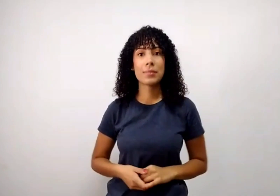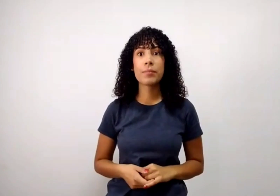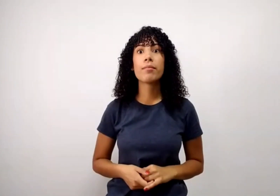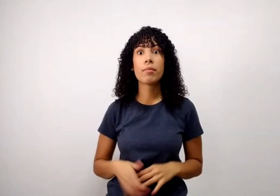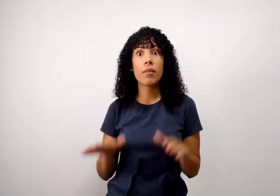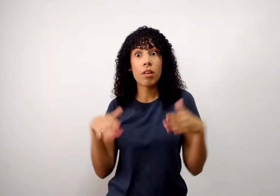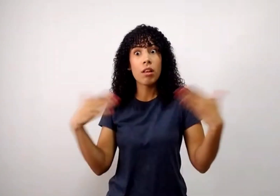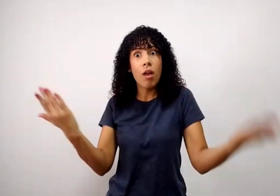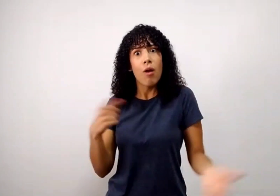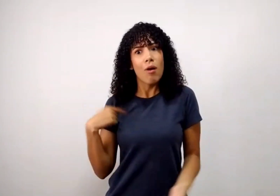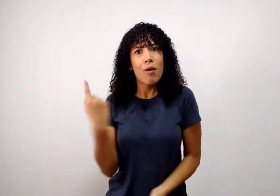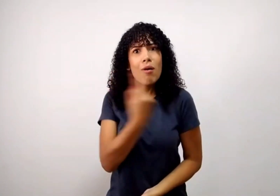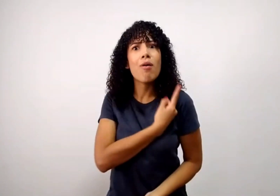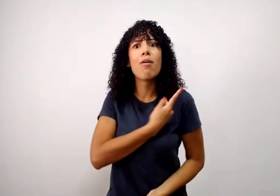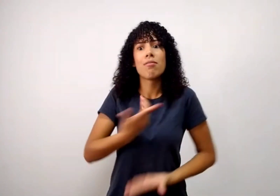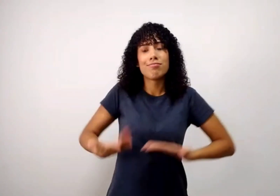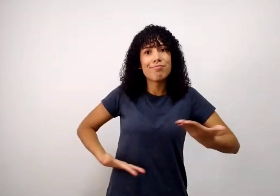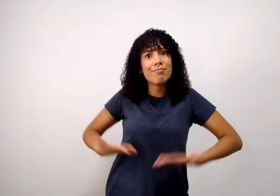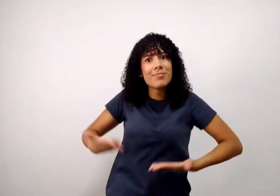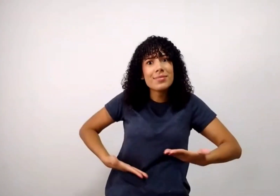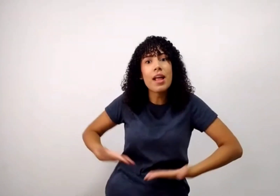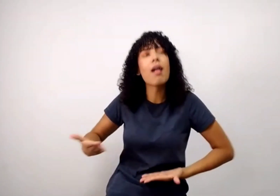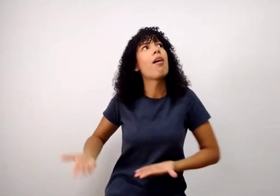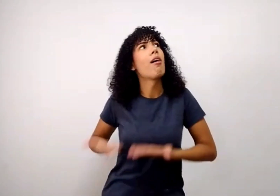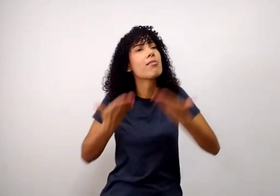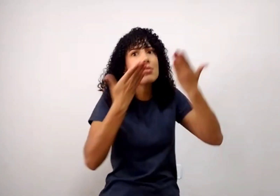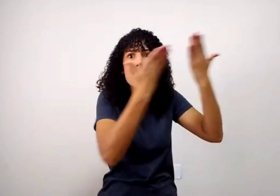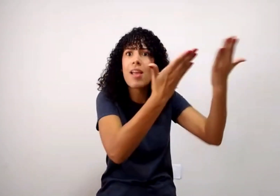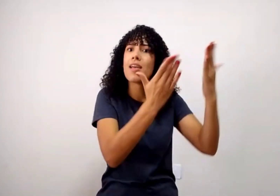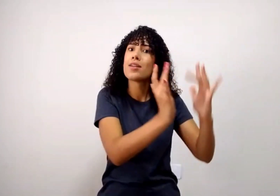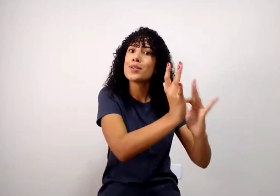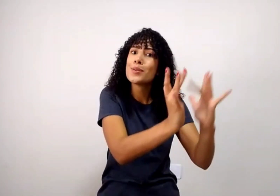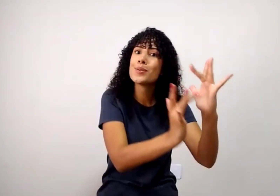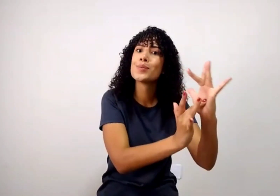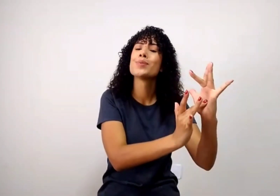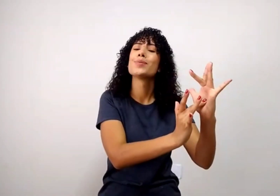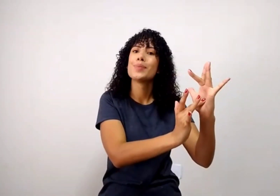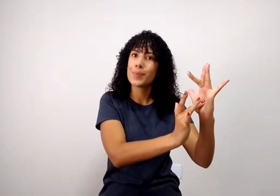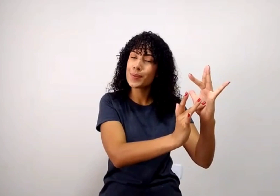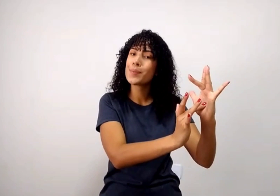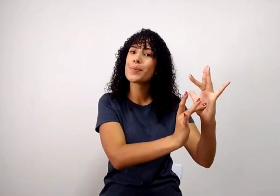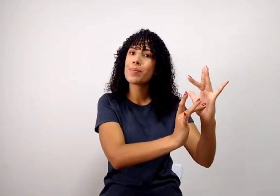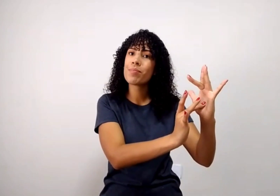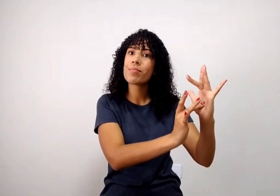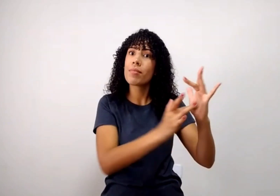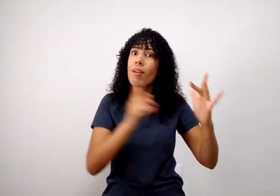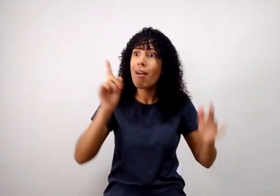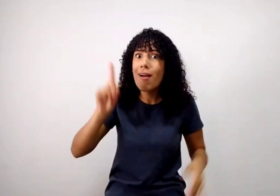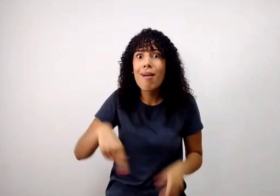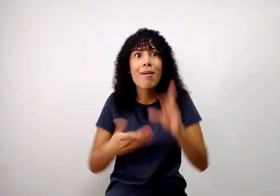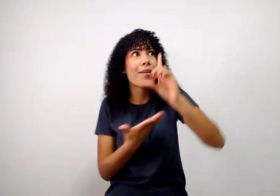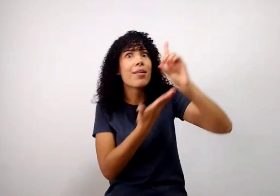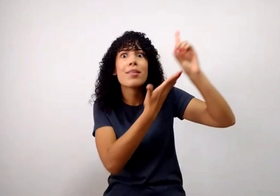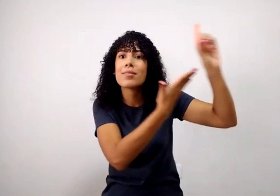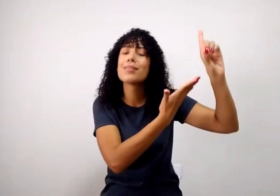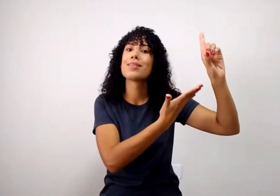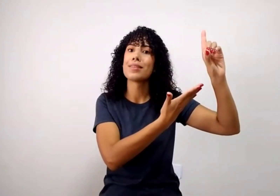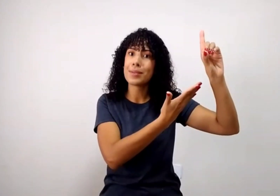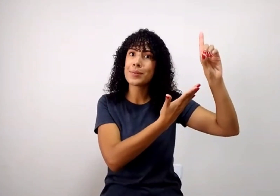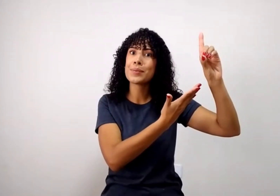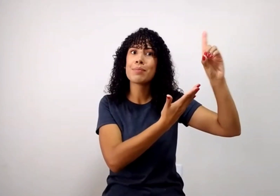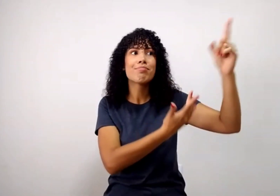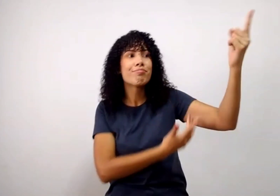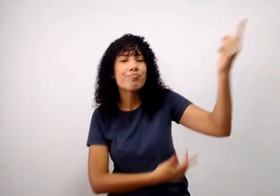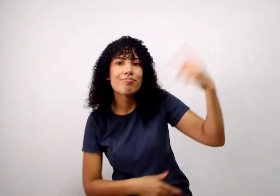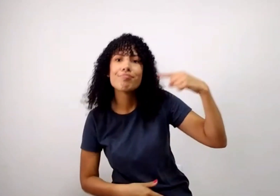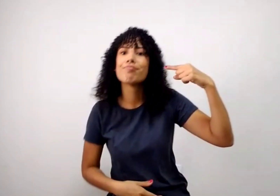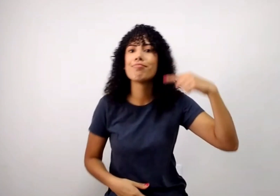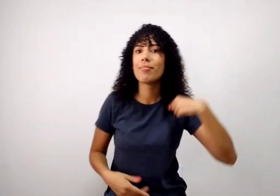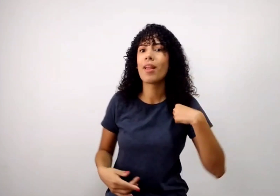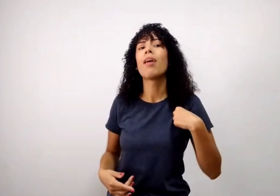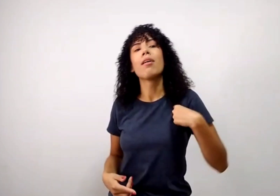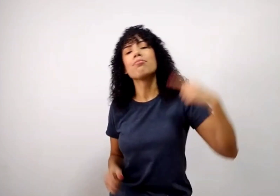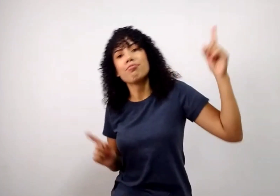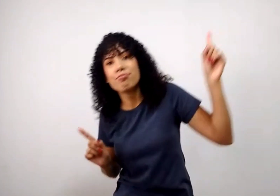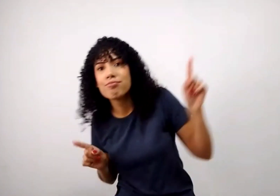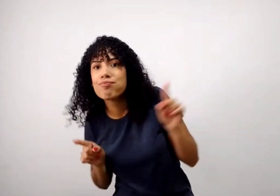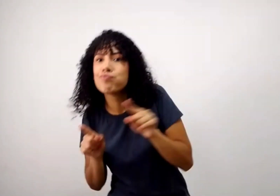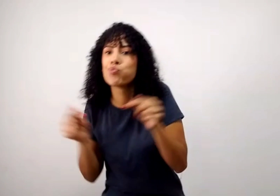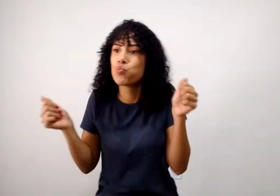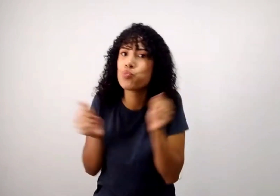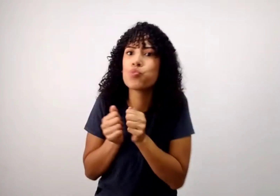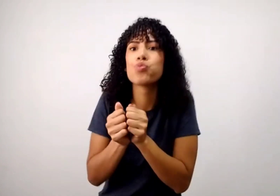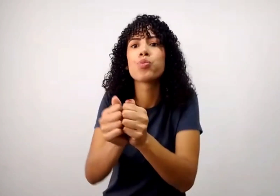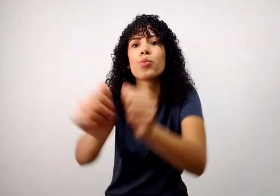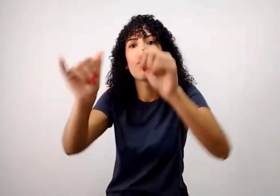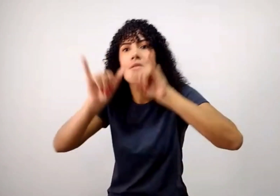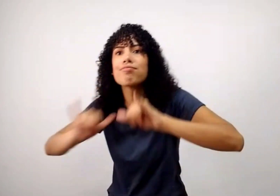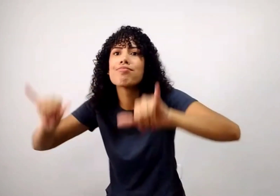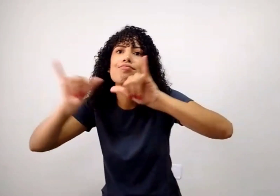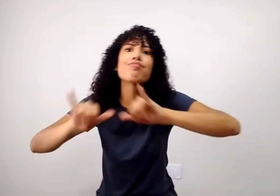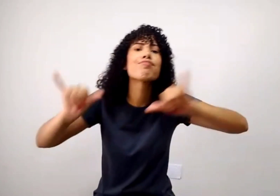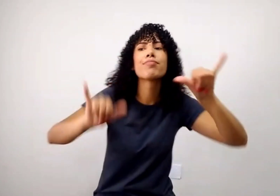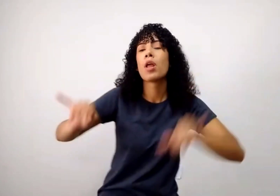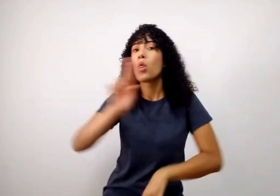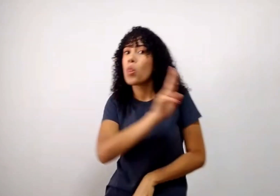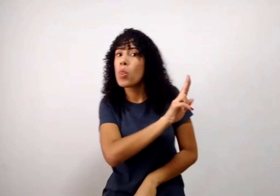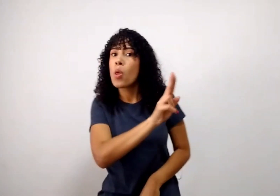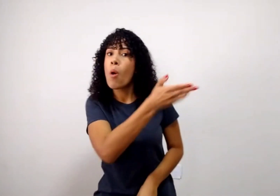(2Cor 5, 20) Somos, pois, embaixadores de Cristo, e é Deus mesmo que exorta através de nós.